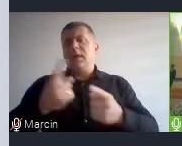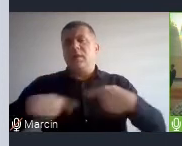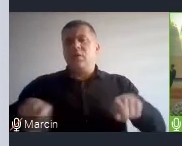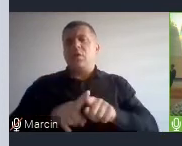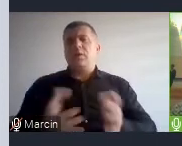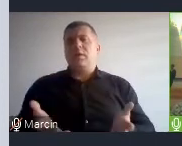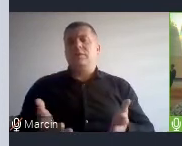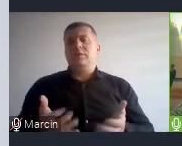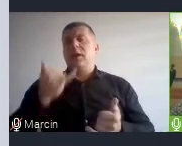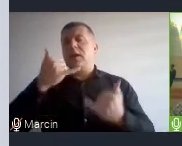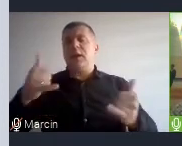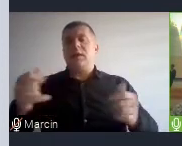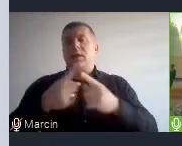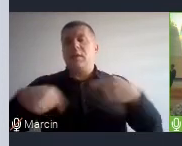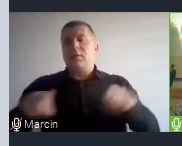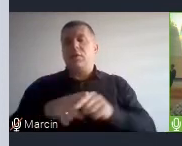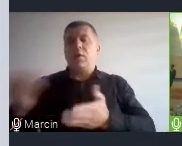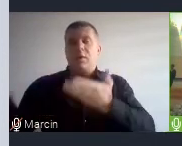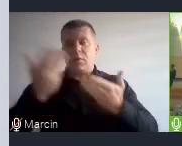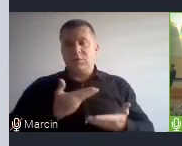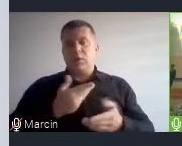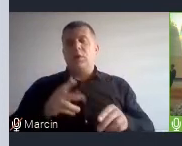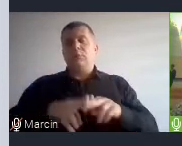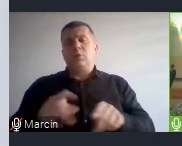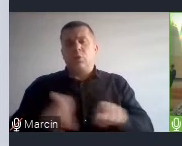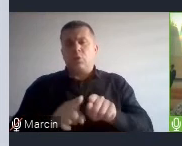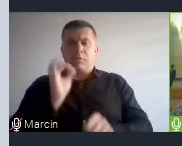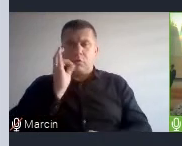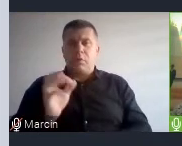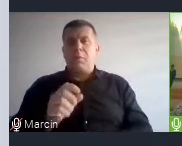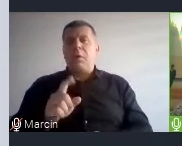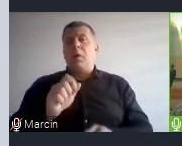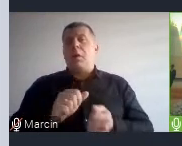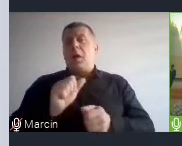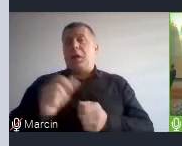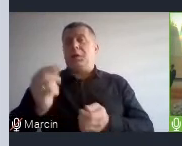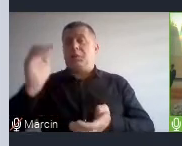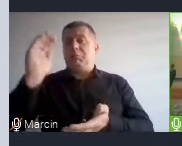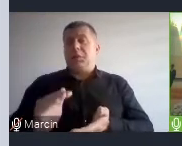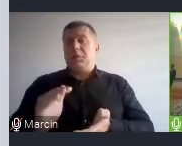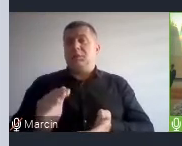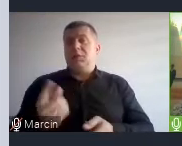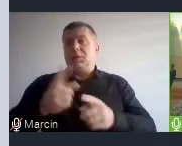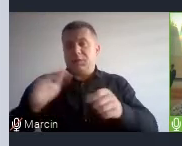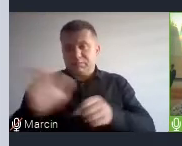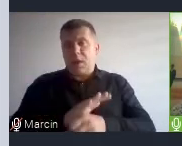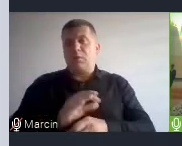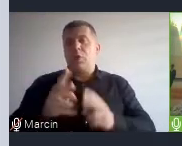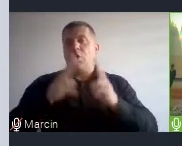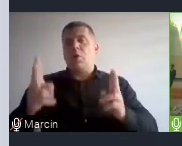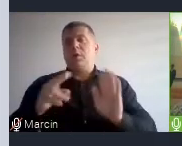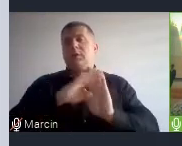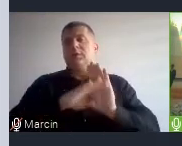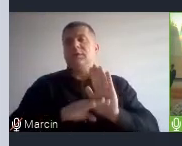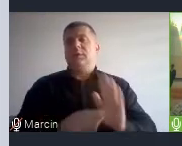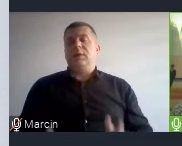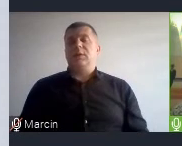Inny wykonawca dostarczy sprzęt równie dobry a tańszy; spełni określone kryteria.